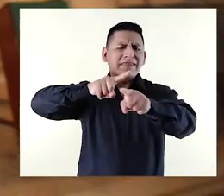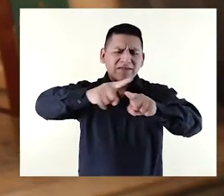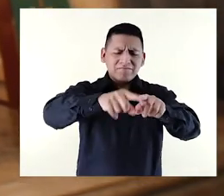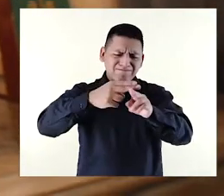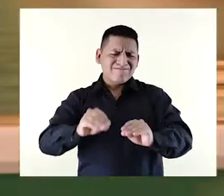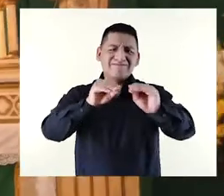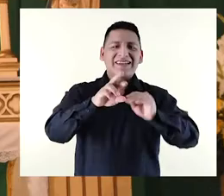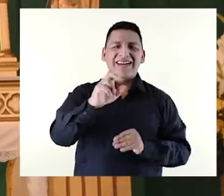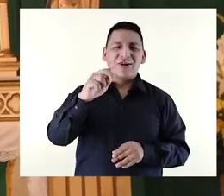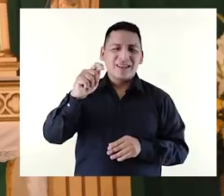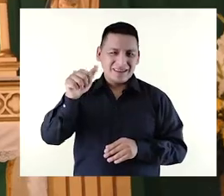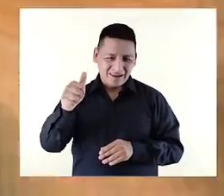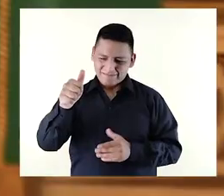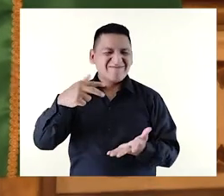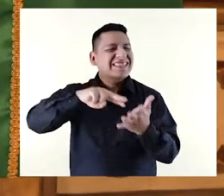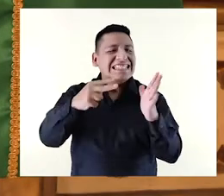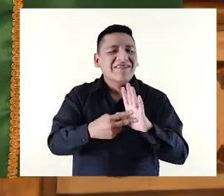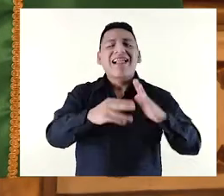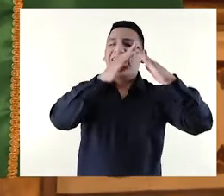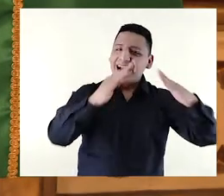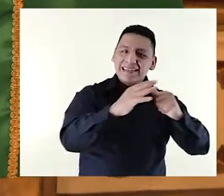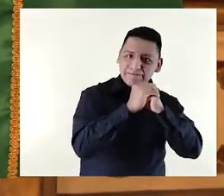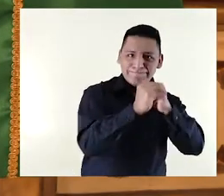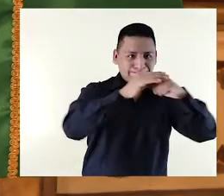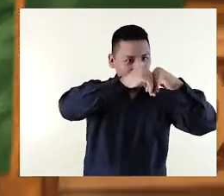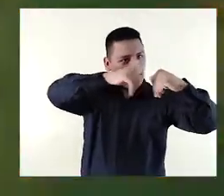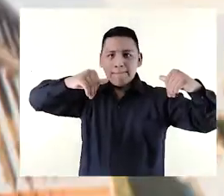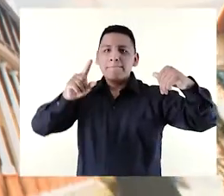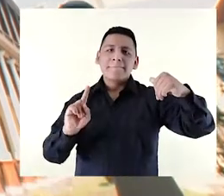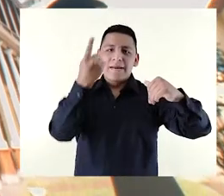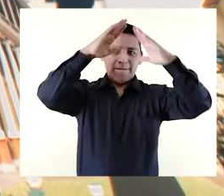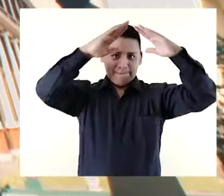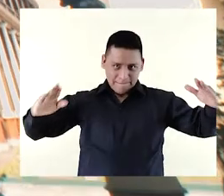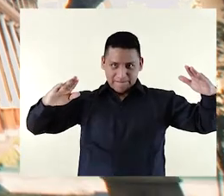en el mundo con el nombre de recoleta y hacen alusión a la casa de oración más apartada de